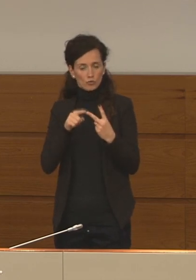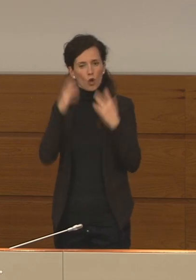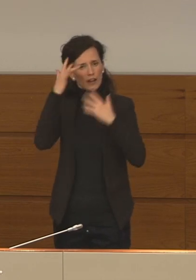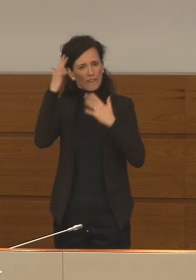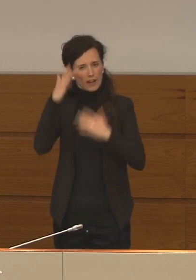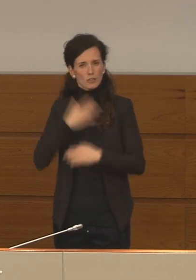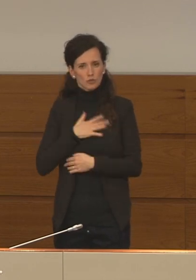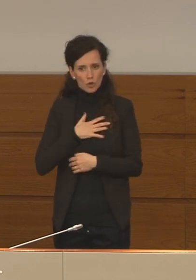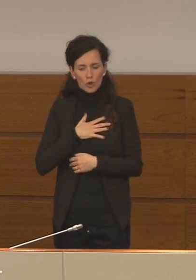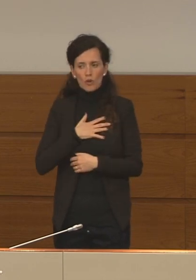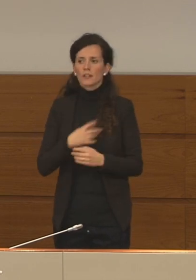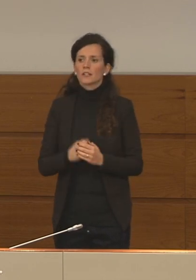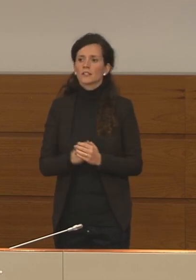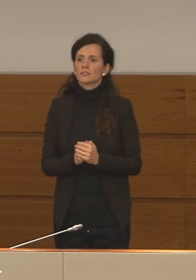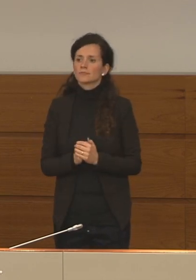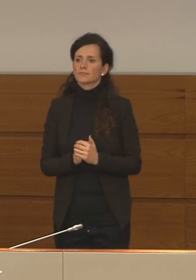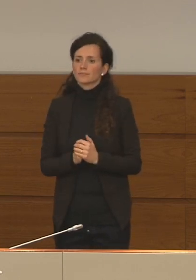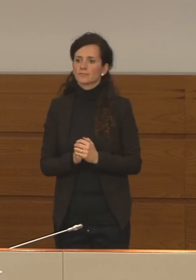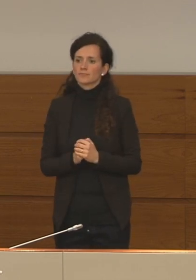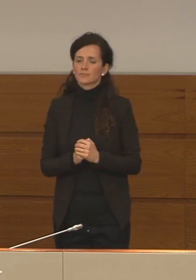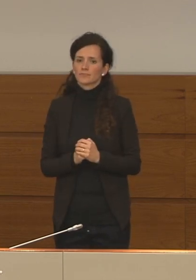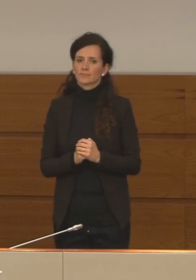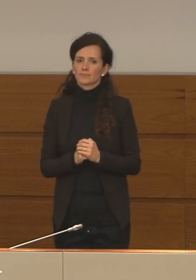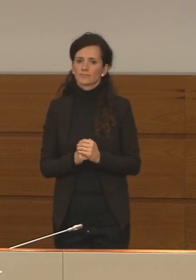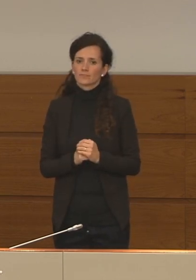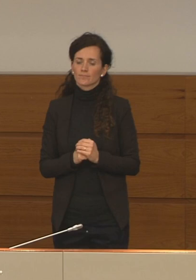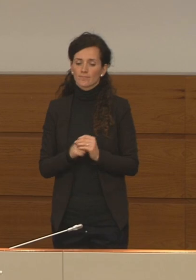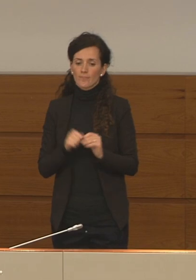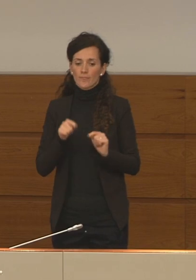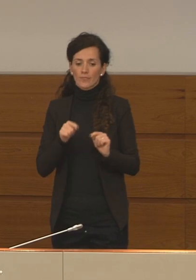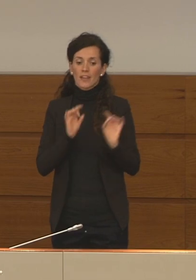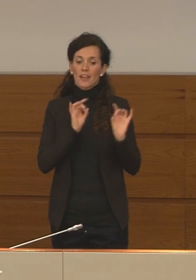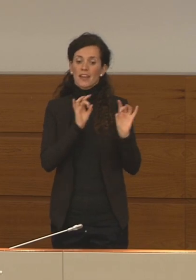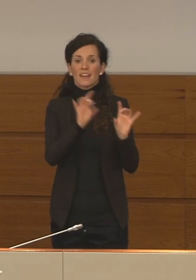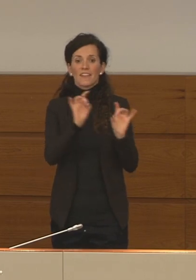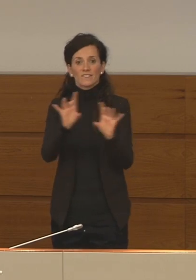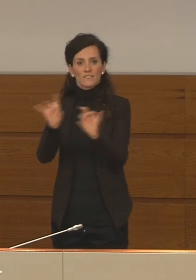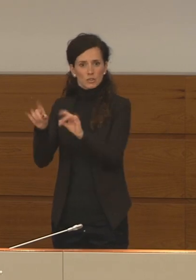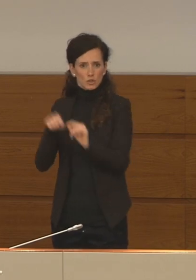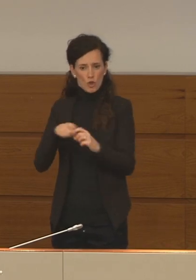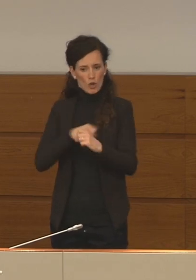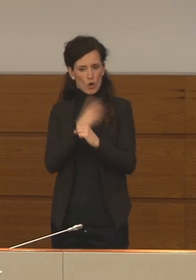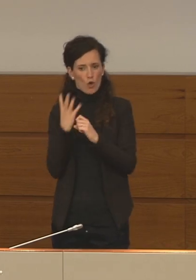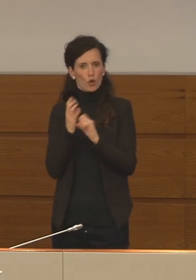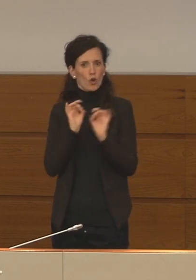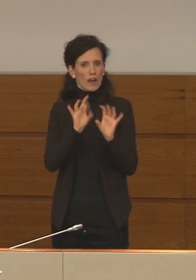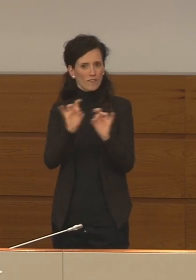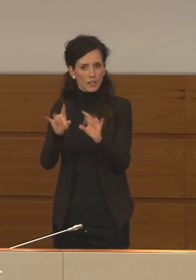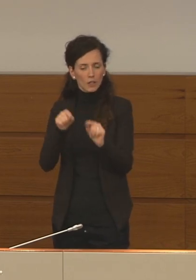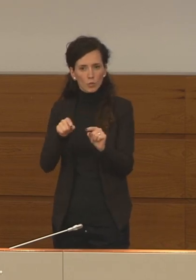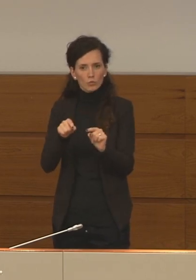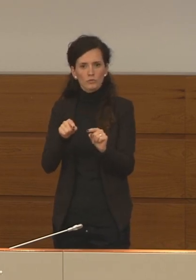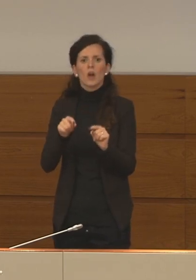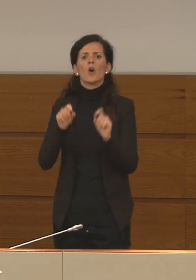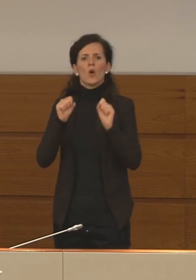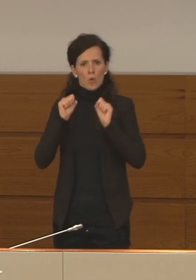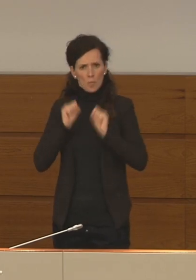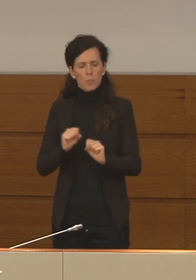fatto che questo tipo di infezione cerchiamo e possiamo controllarla